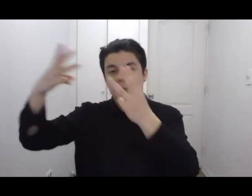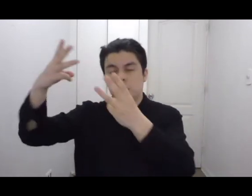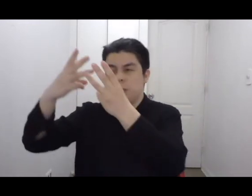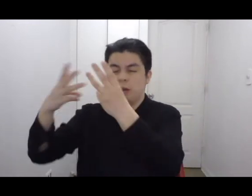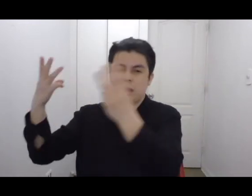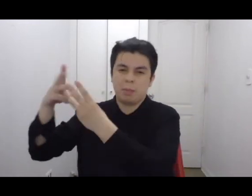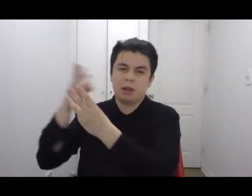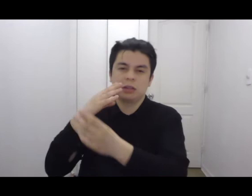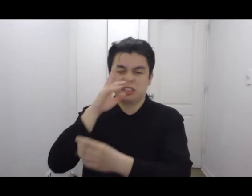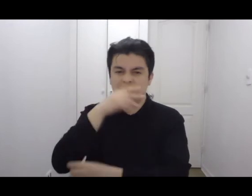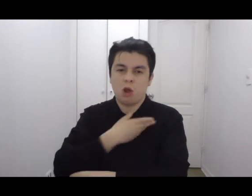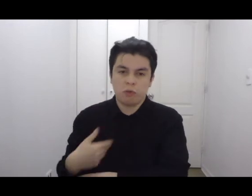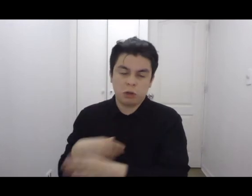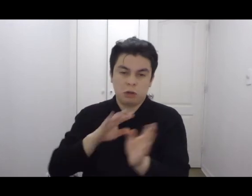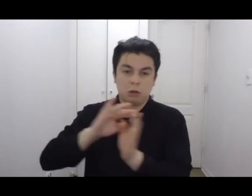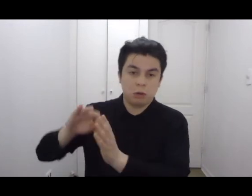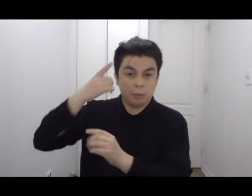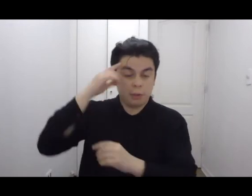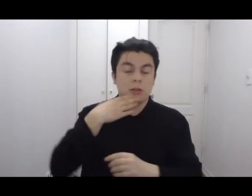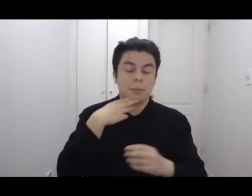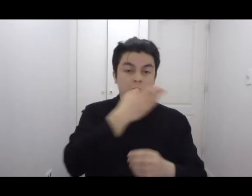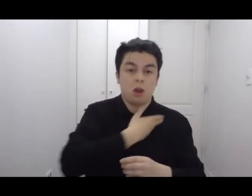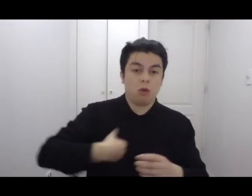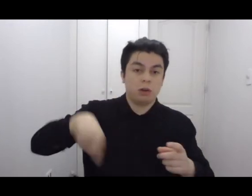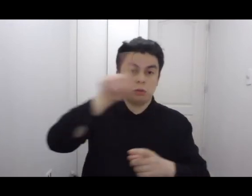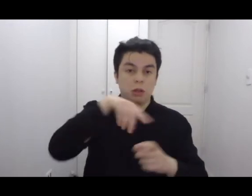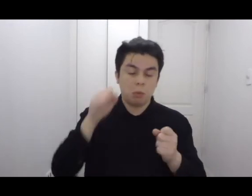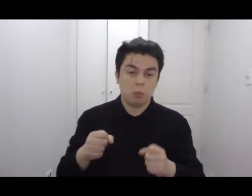del gobierno pero el gobierno te da ciertas herramientas también para poder orientar